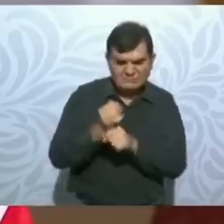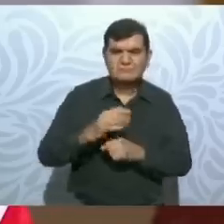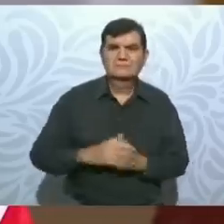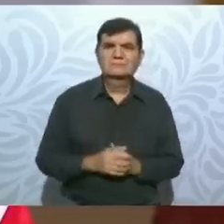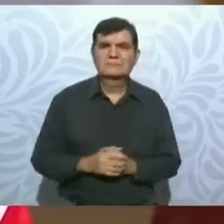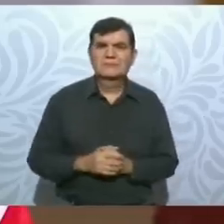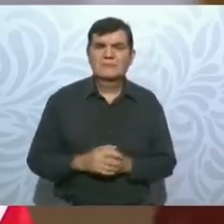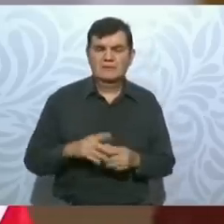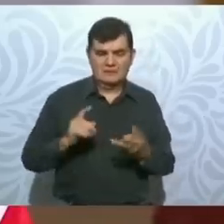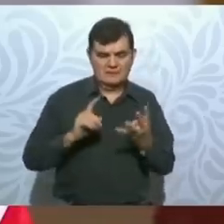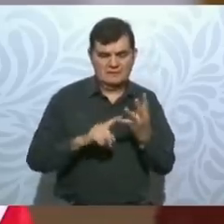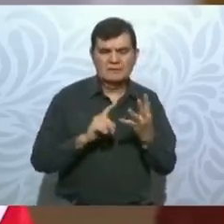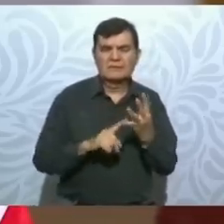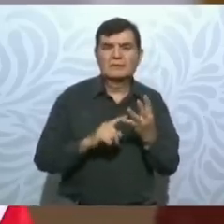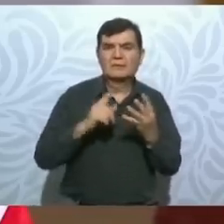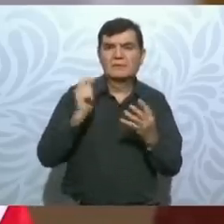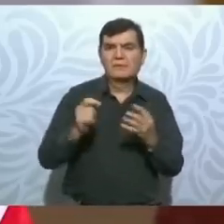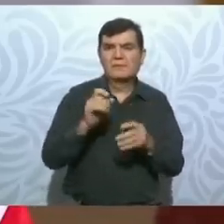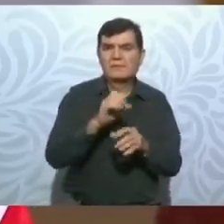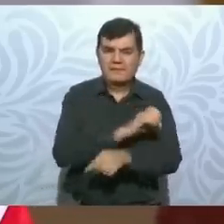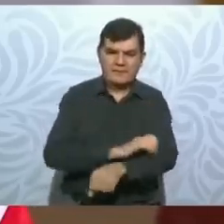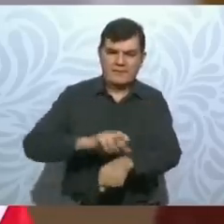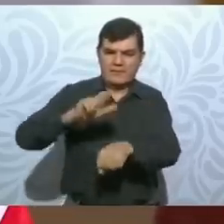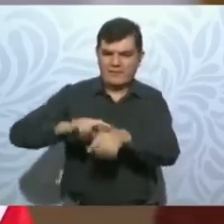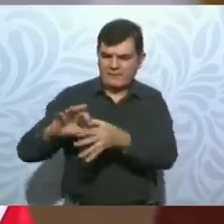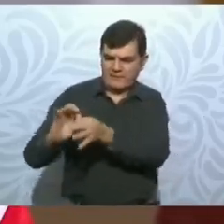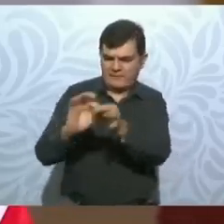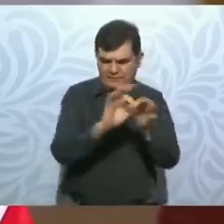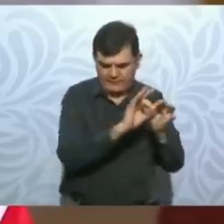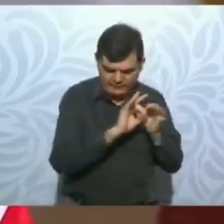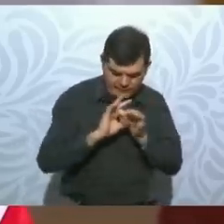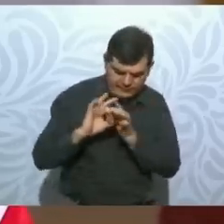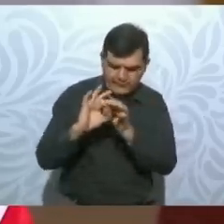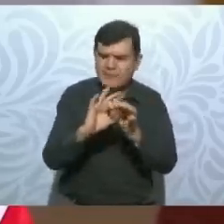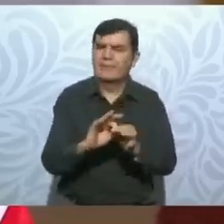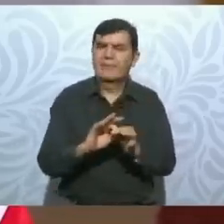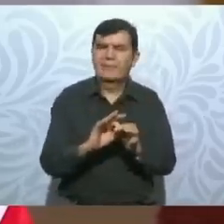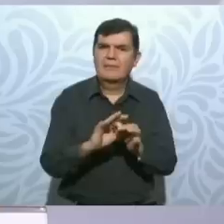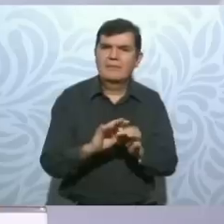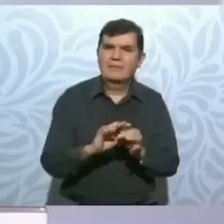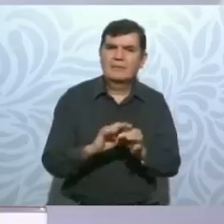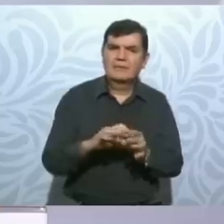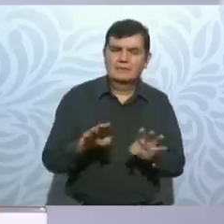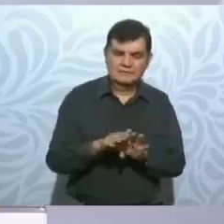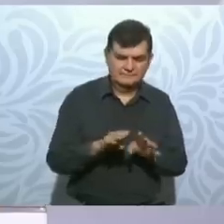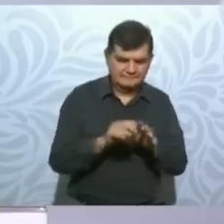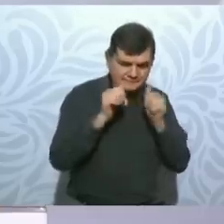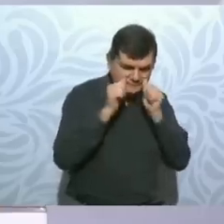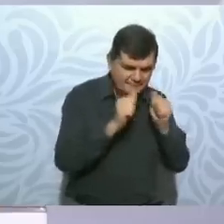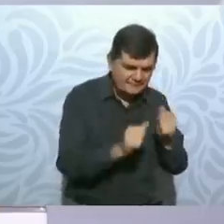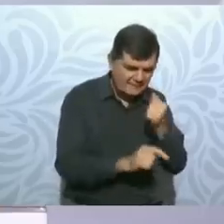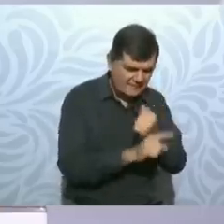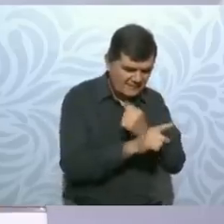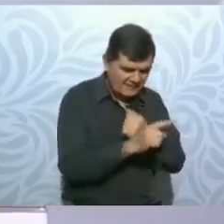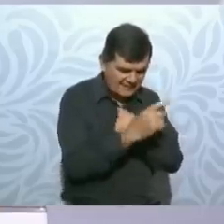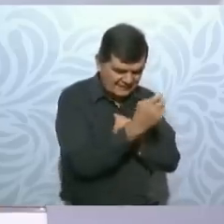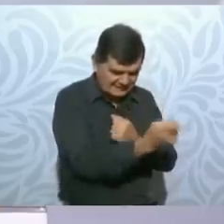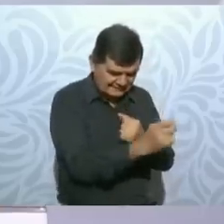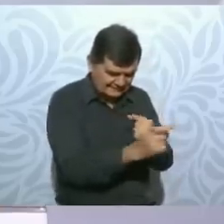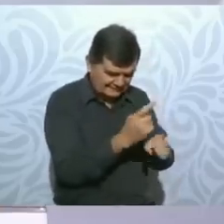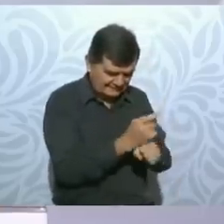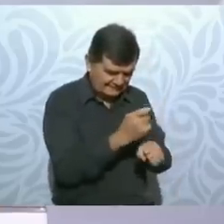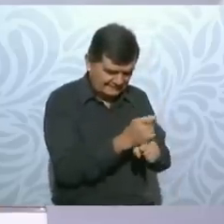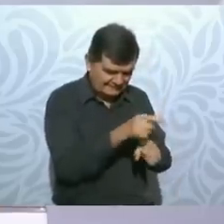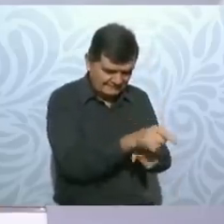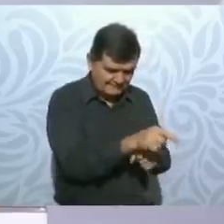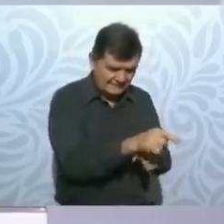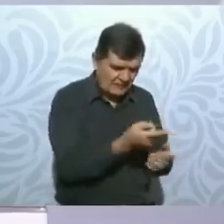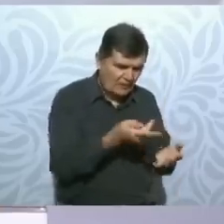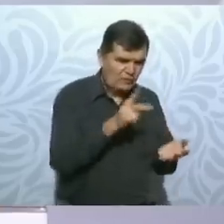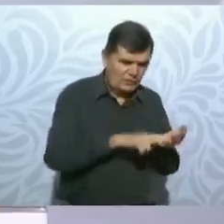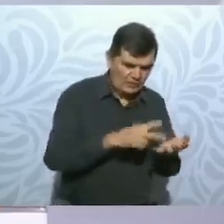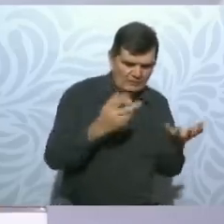la cuarta la coordinación en el caso de atención a las causas además de lo que hacemos desde el